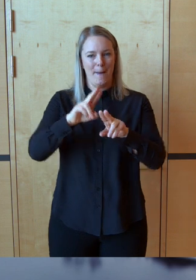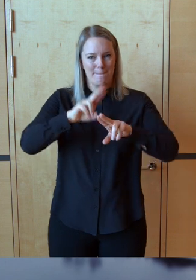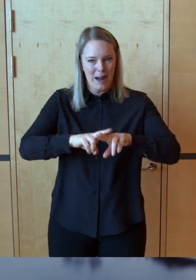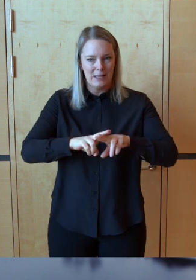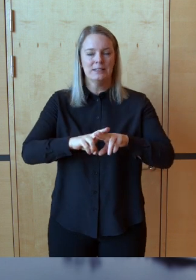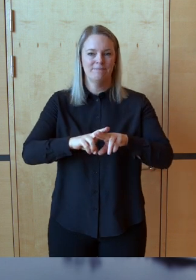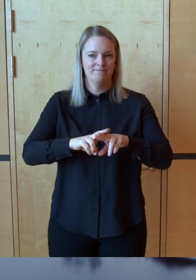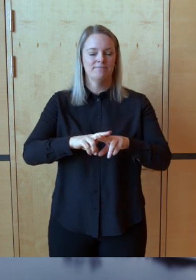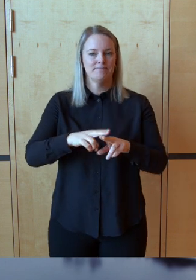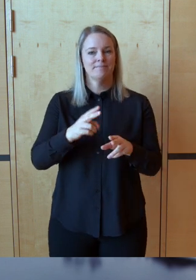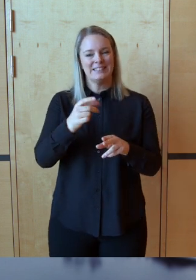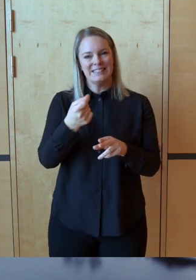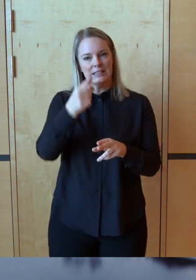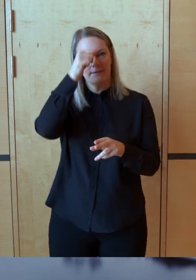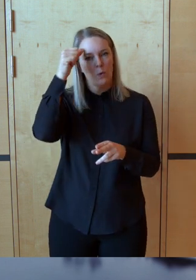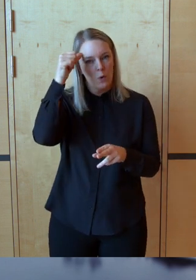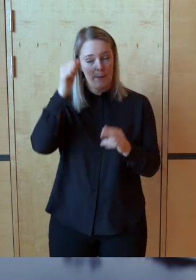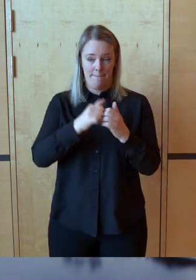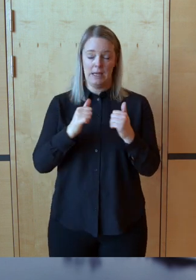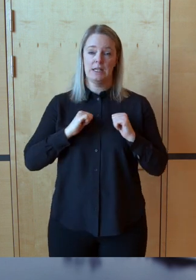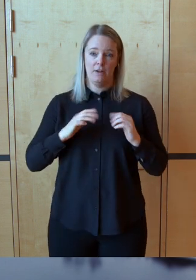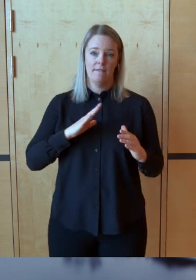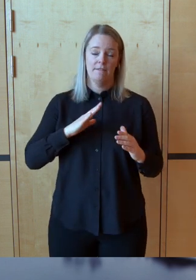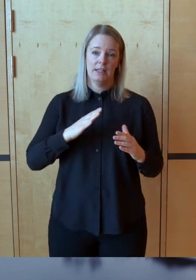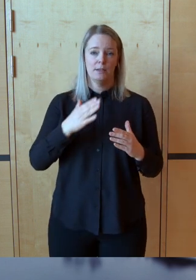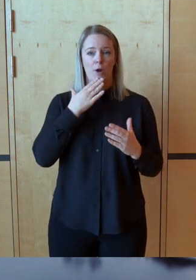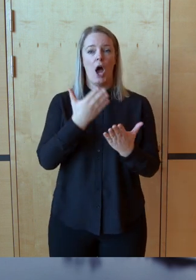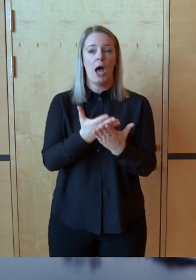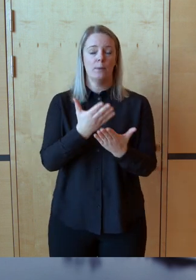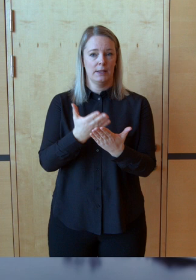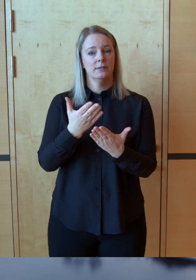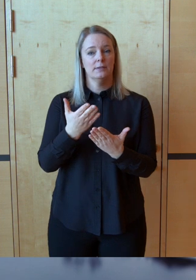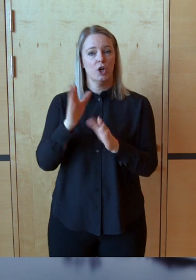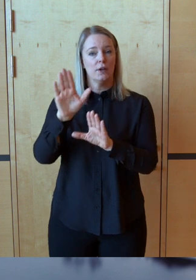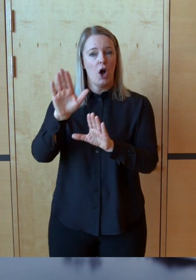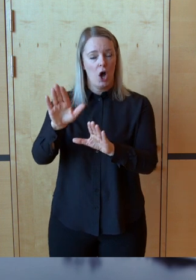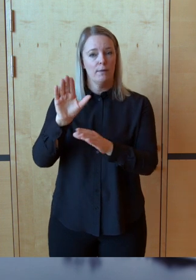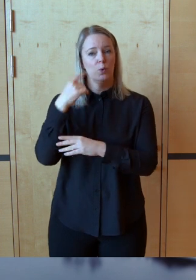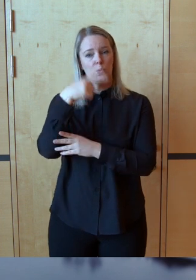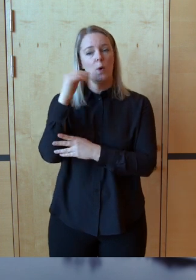Det är därför finns ju Stark argument för att det är bättre att vara kvar I nuvarande lokaler på Solbacken